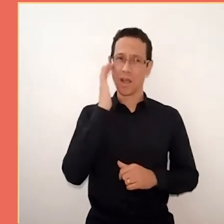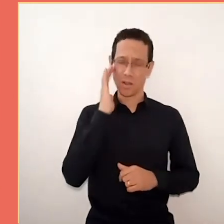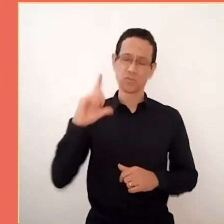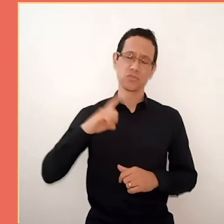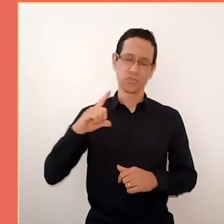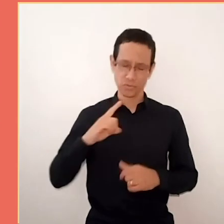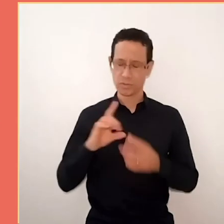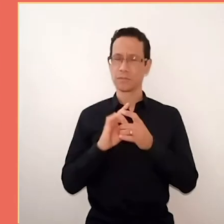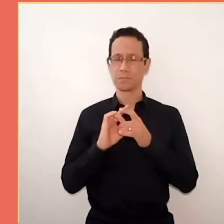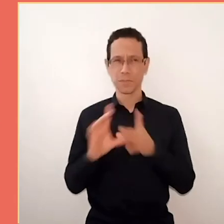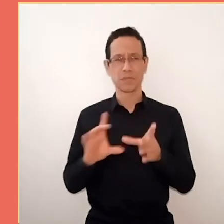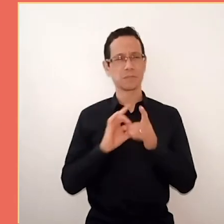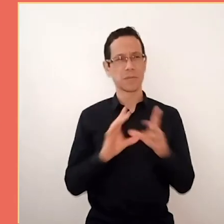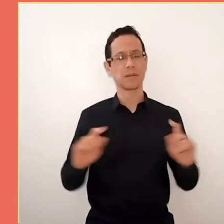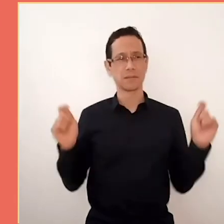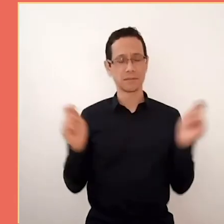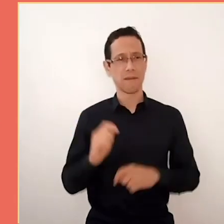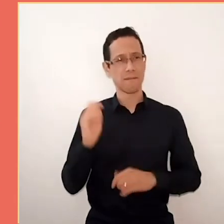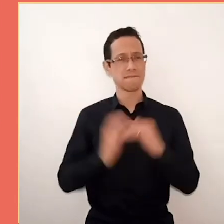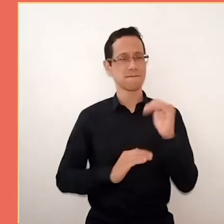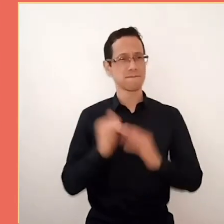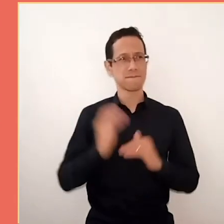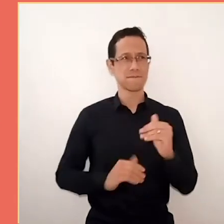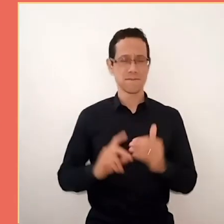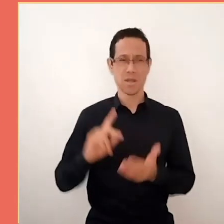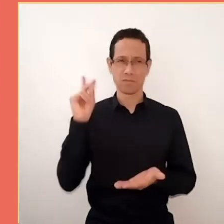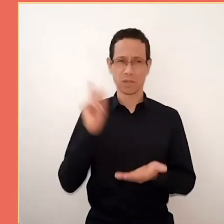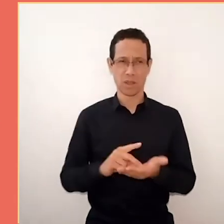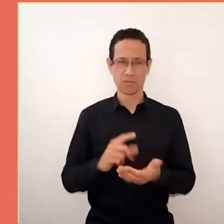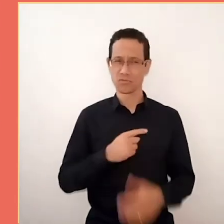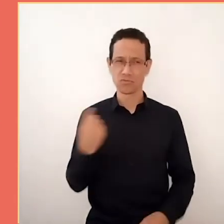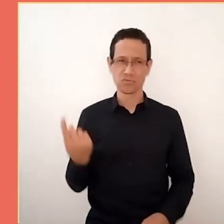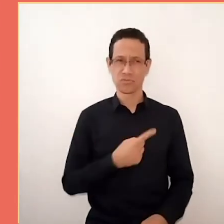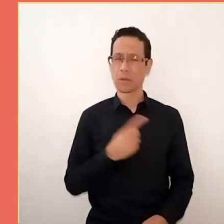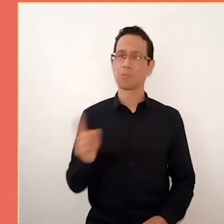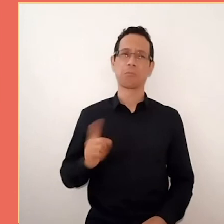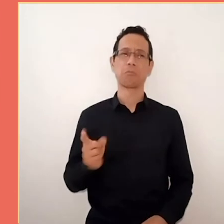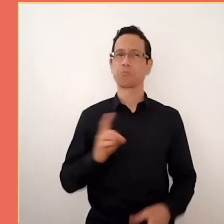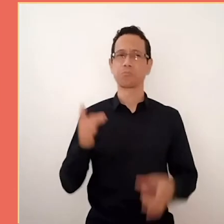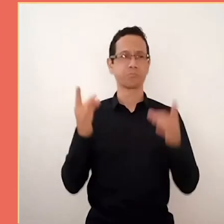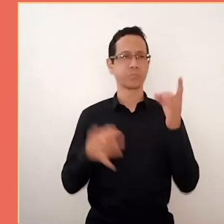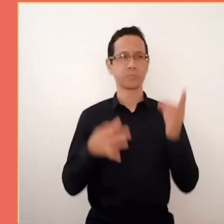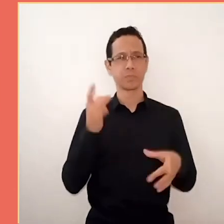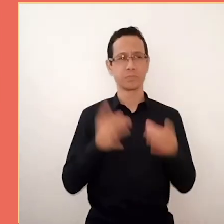para fazer as coisas, mas, na verdade, a gente está abandonado, então, apareceu isso nas falas,